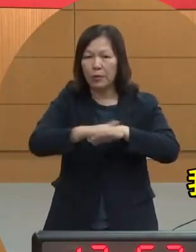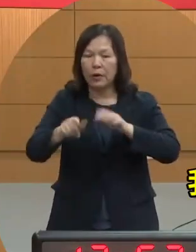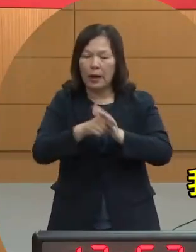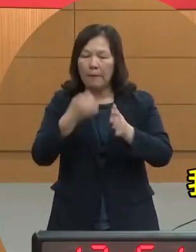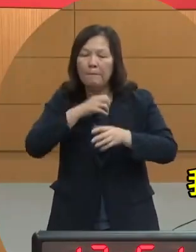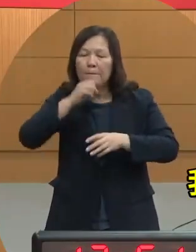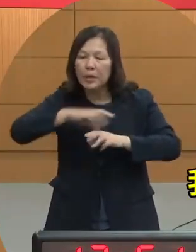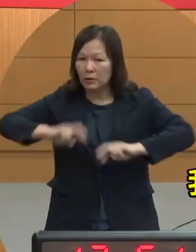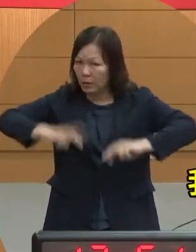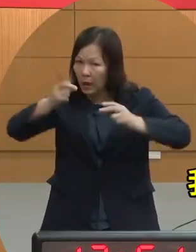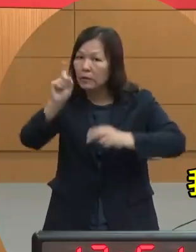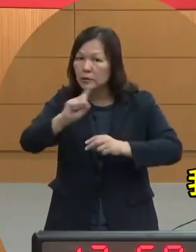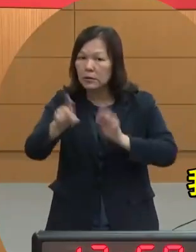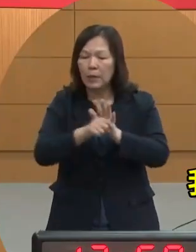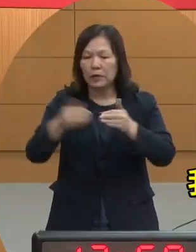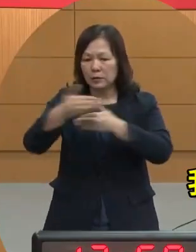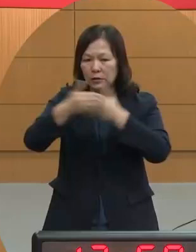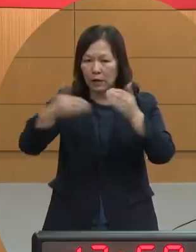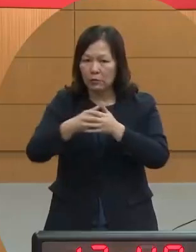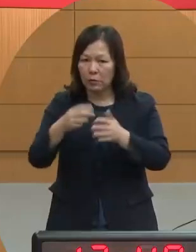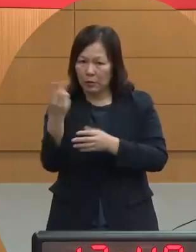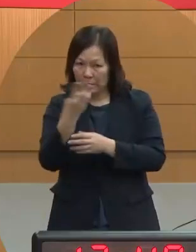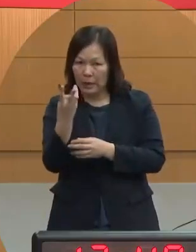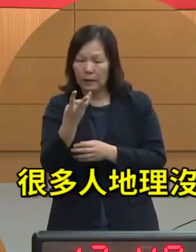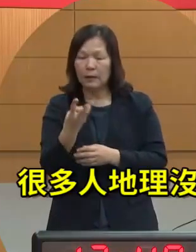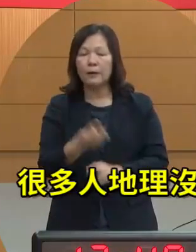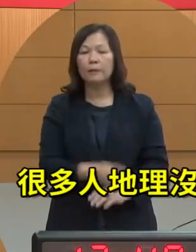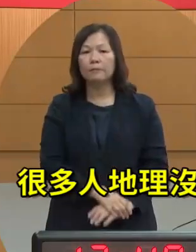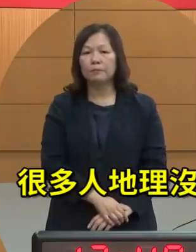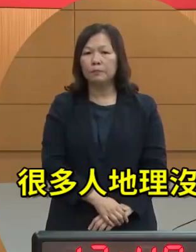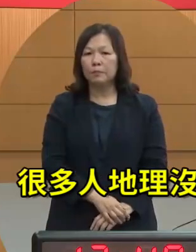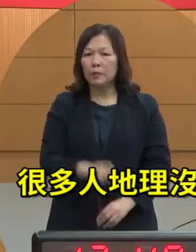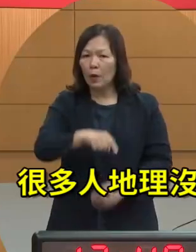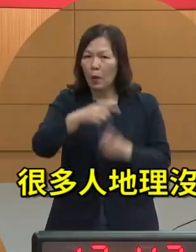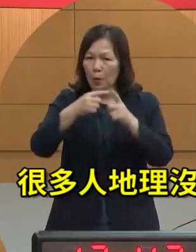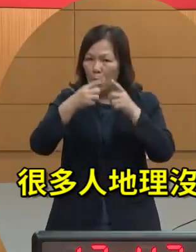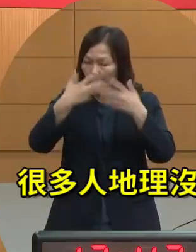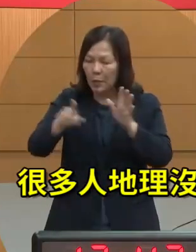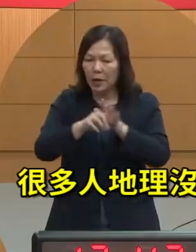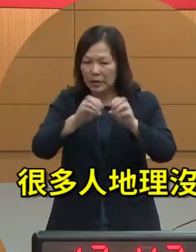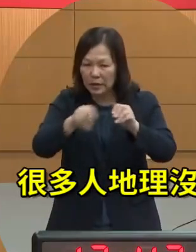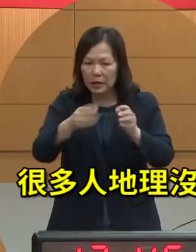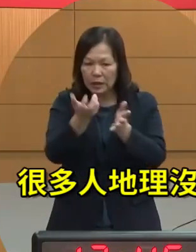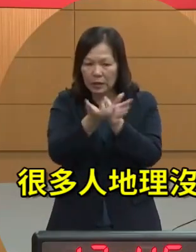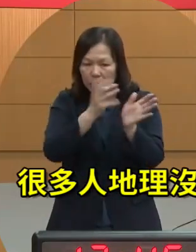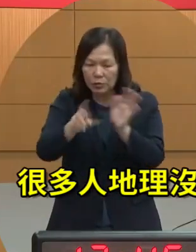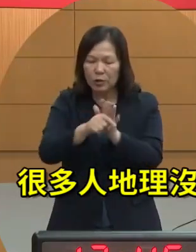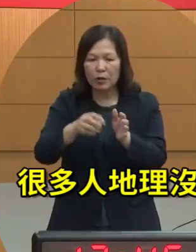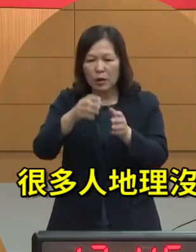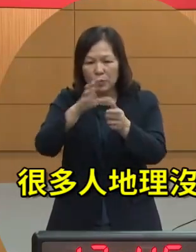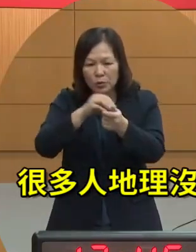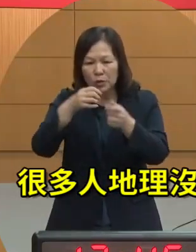我的政策是交通三箭 很多人地理沒學好 我要嗆一下潘孟安跟林佳龍